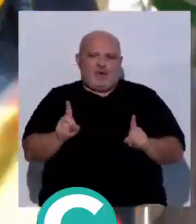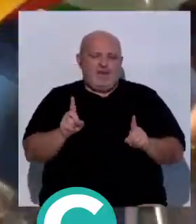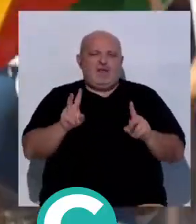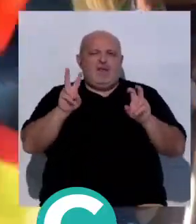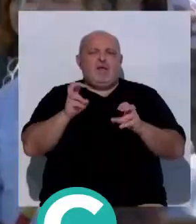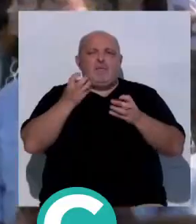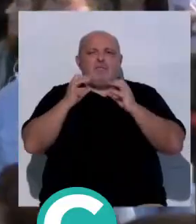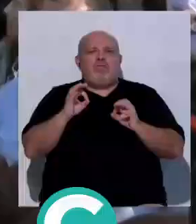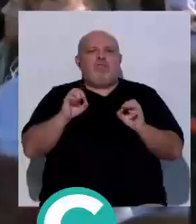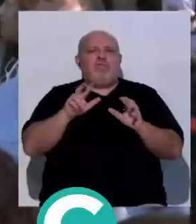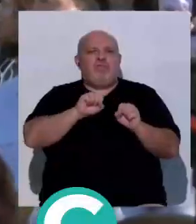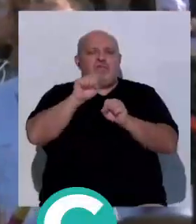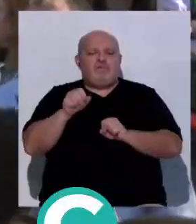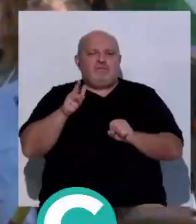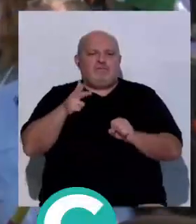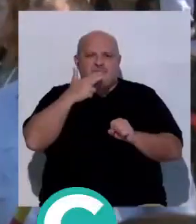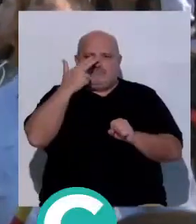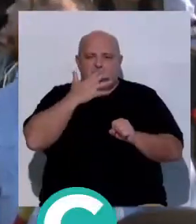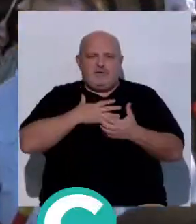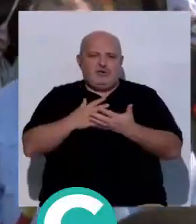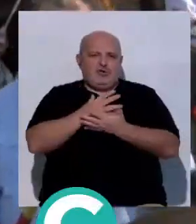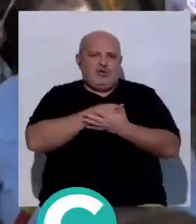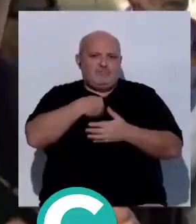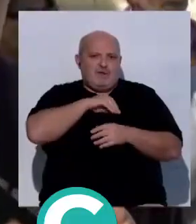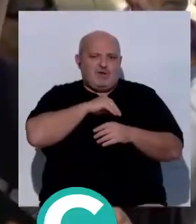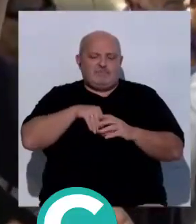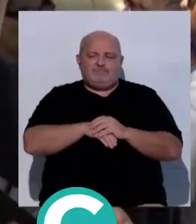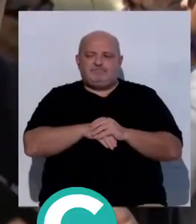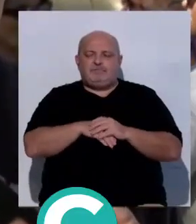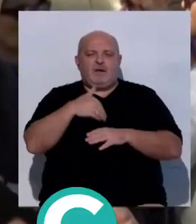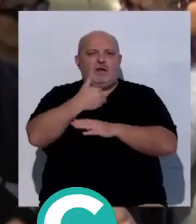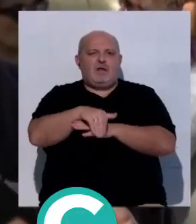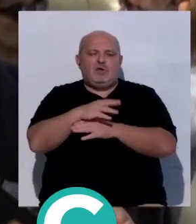protestar en defensa de los intereses de todos los españoles en la calle en todas las instituciones